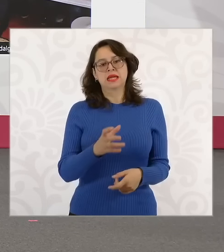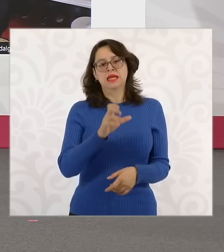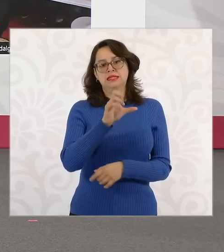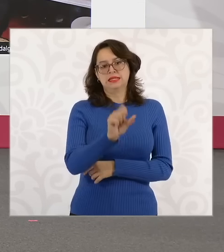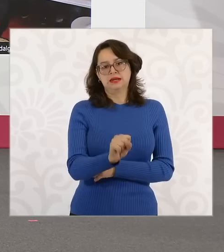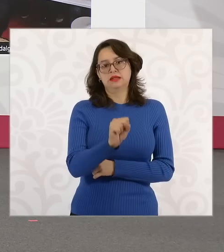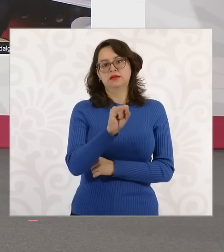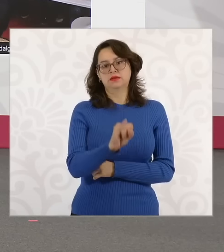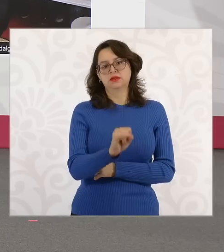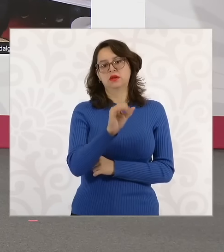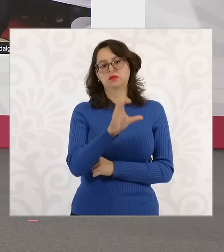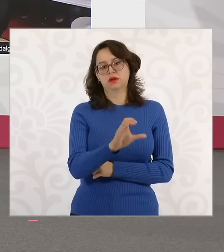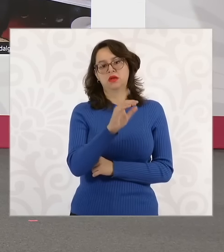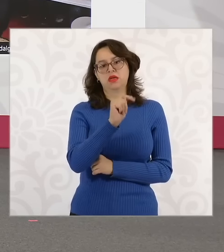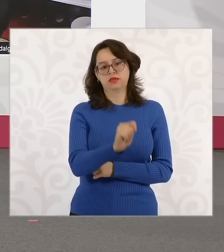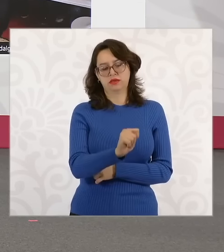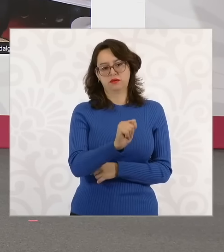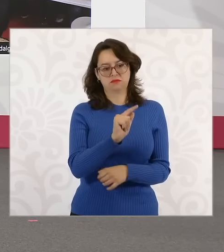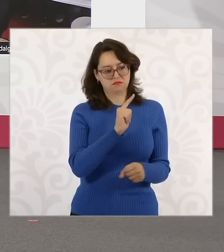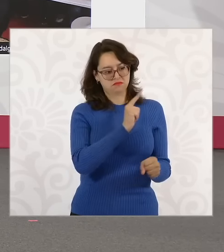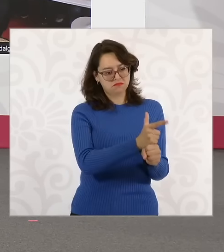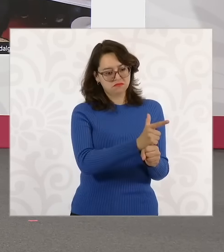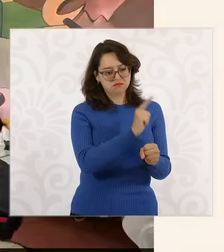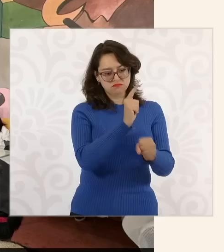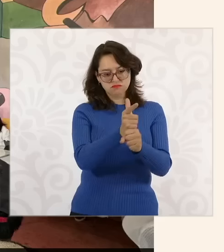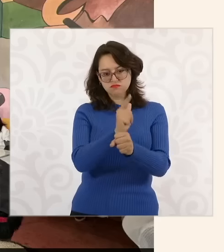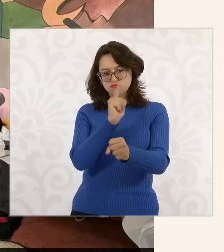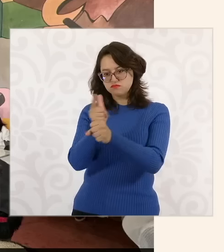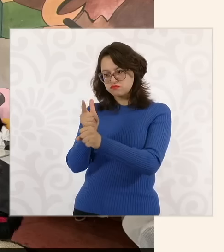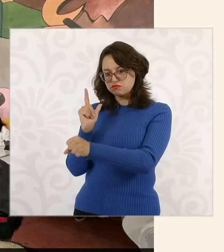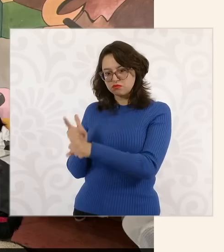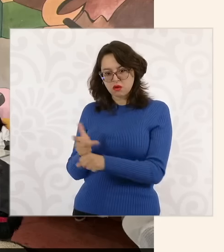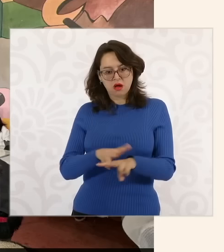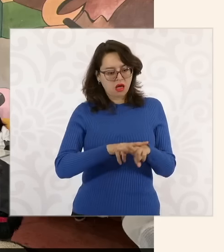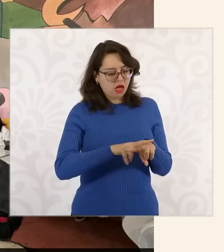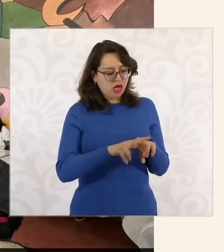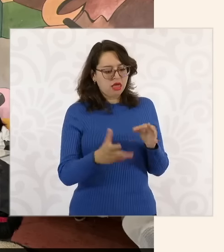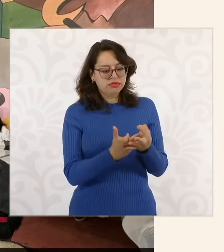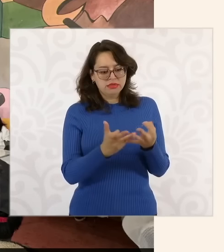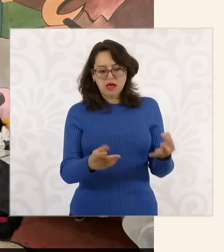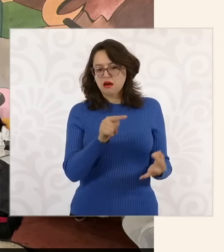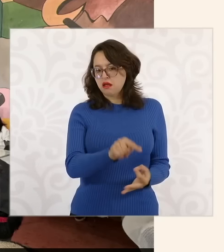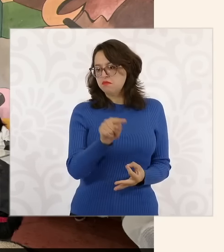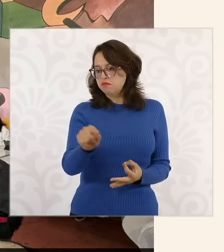Comunicaciones y Transportes identifica este derecho de vía histórico. En muchos de los tramos